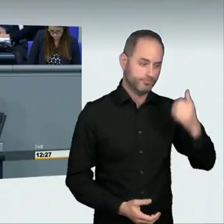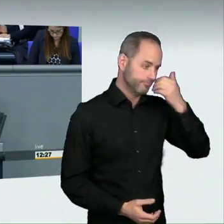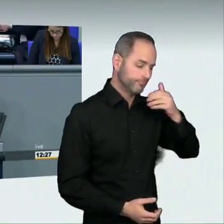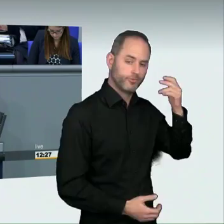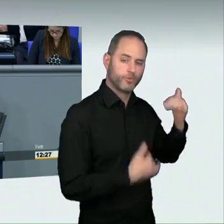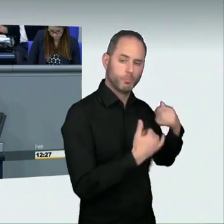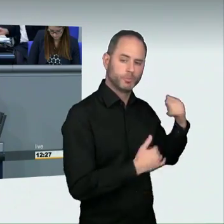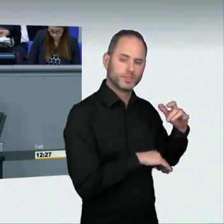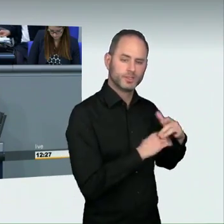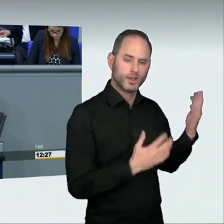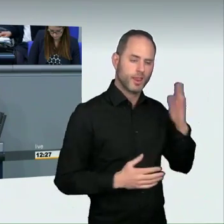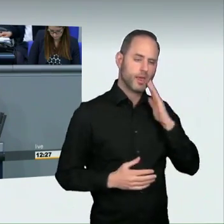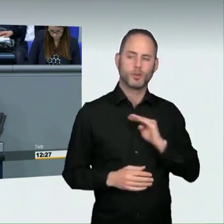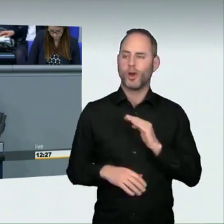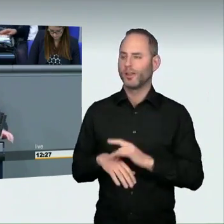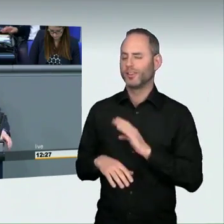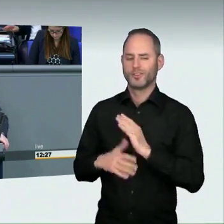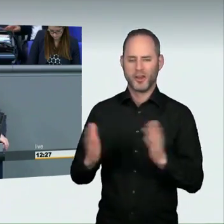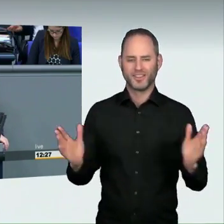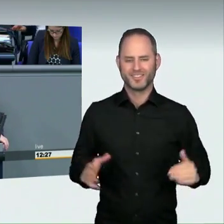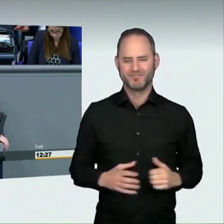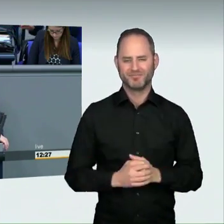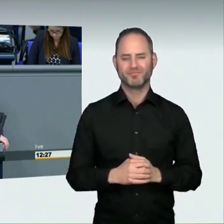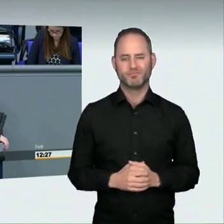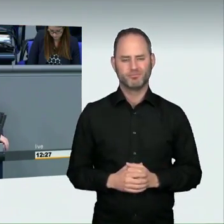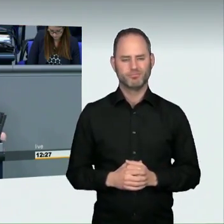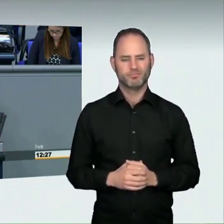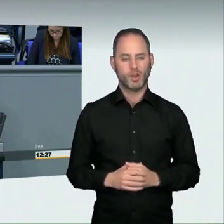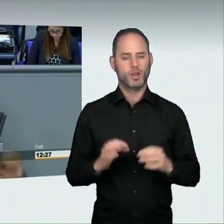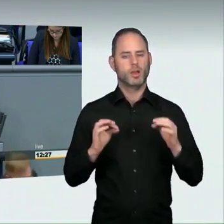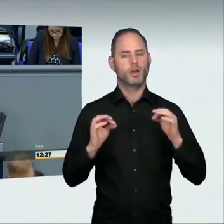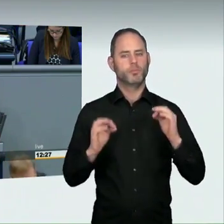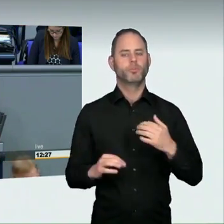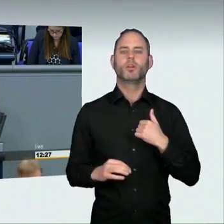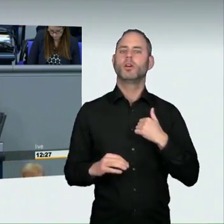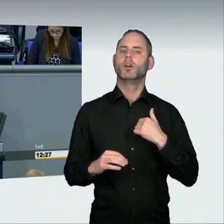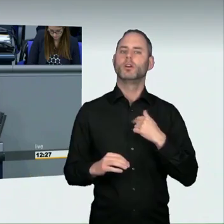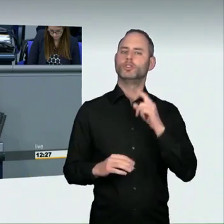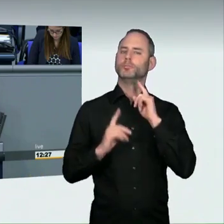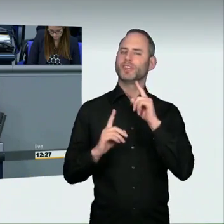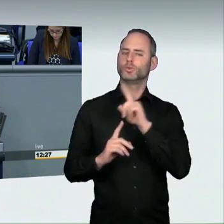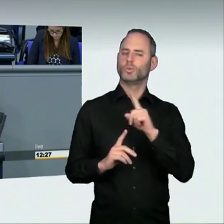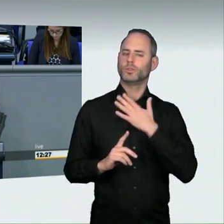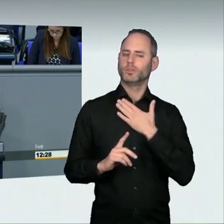sei es durch starke Mietsteigerungen, sei es durch Modernisierungen, sei es durch Umwandlung in Eigentumswohnungen oder sei es